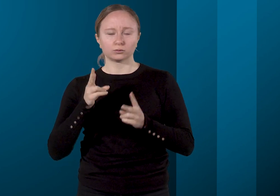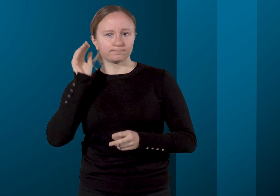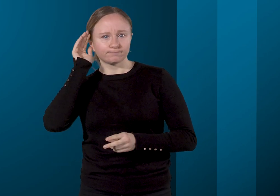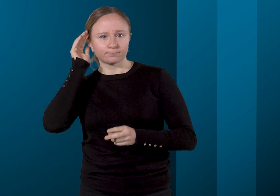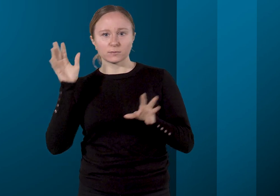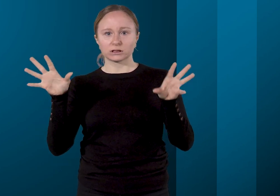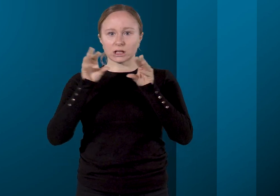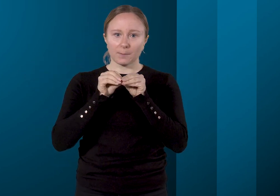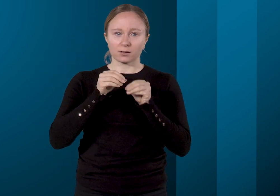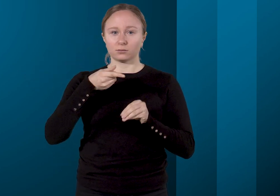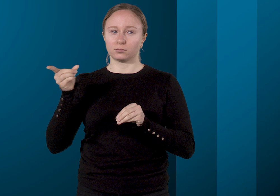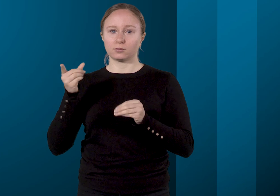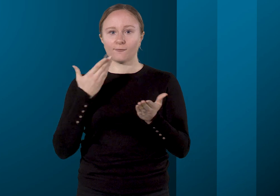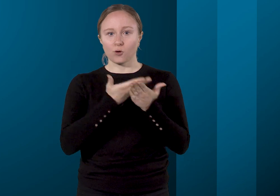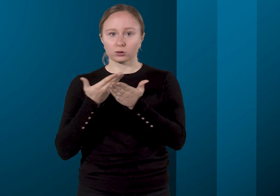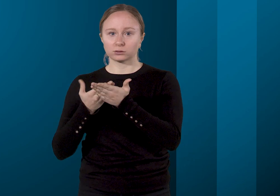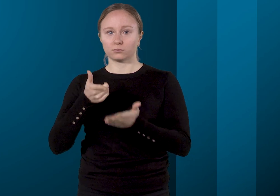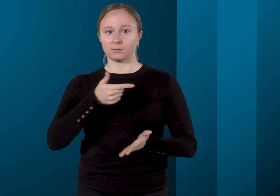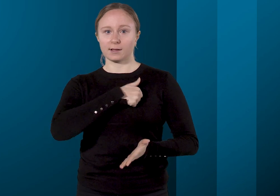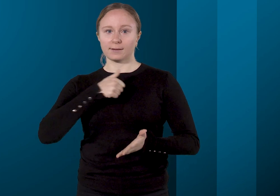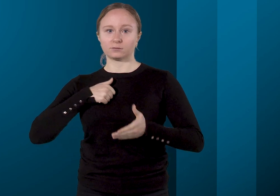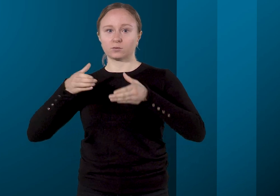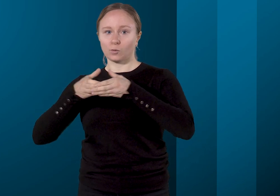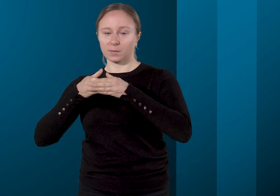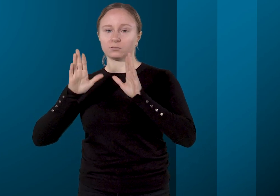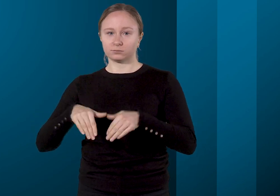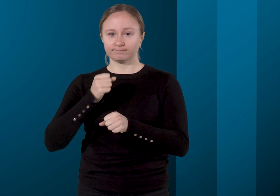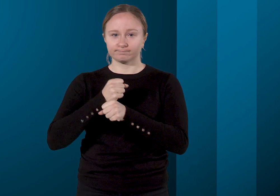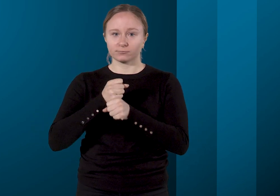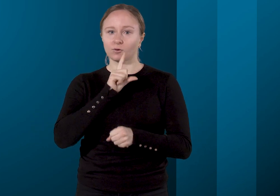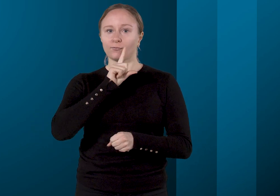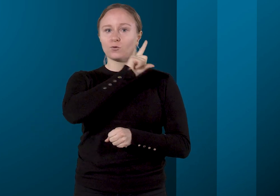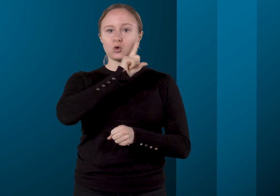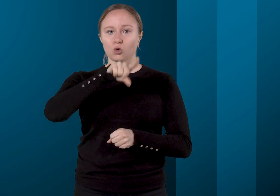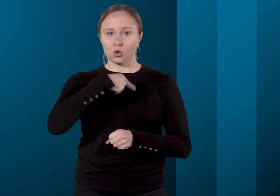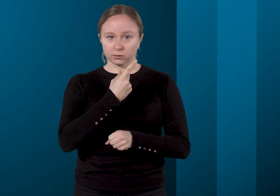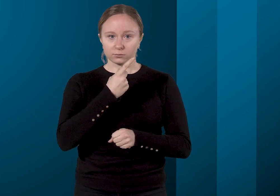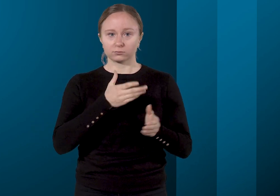och en sammanfattning av de förslag som utarbetats av regeringsgruppen förra året -